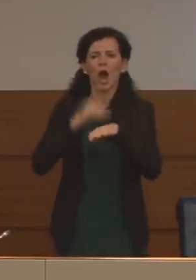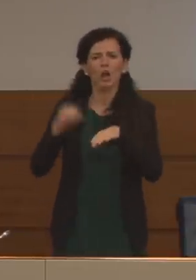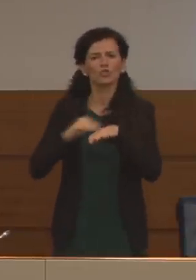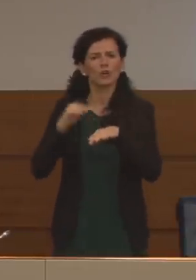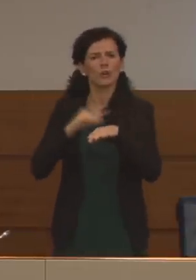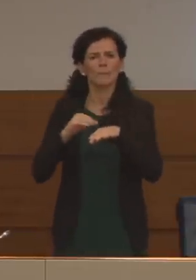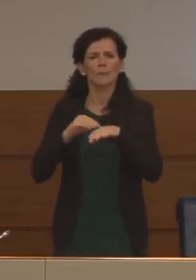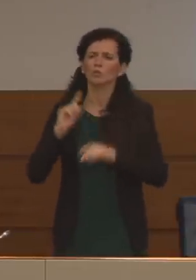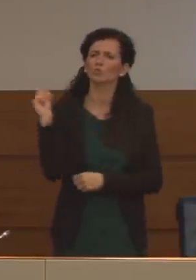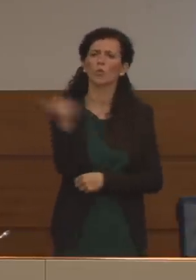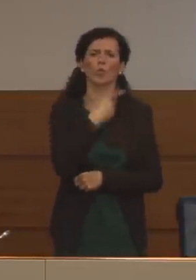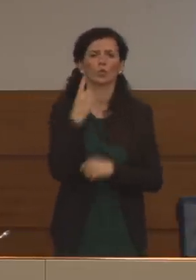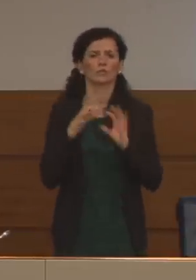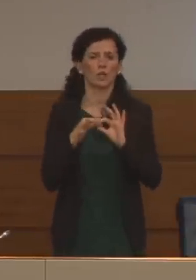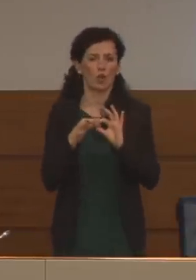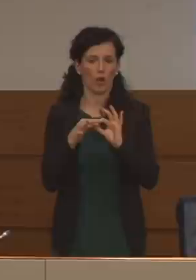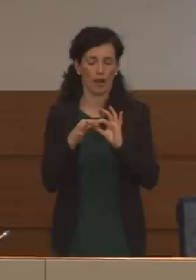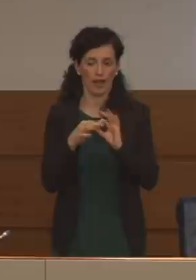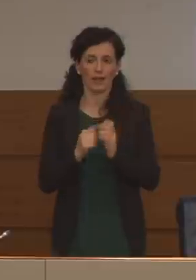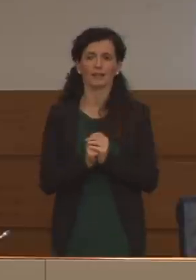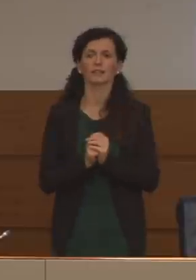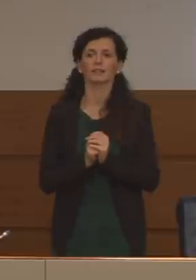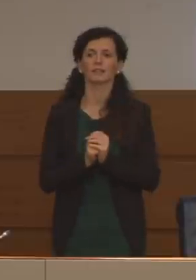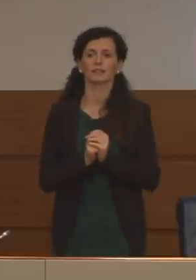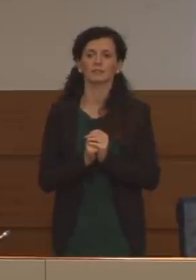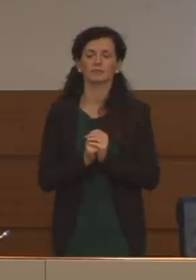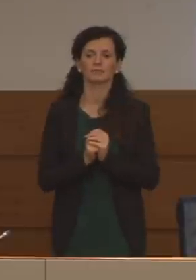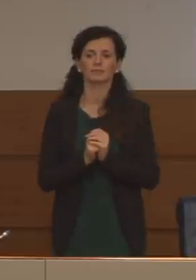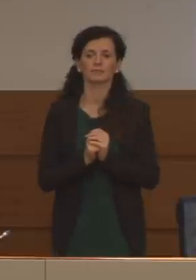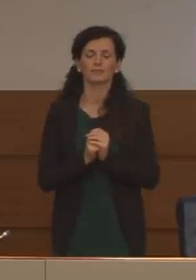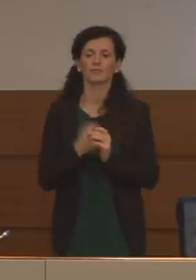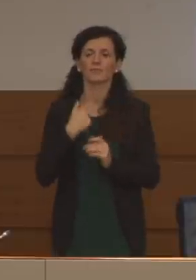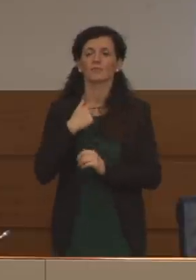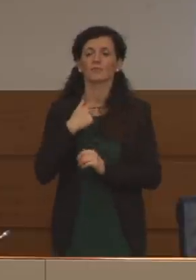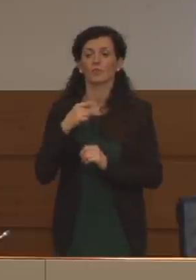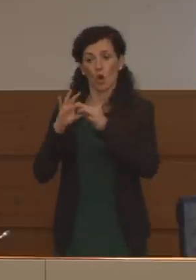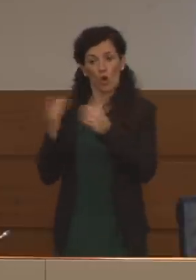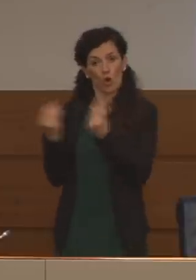i colleghi, il collega si chiama Roberto Stella,